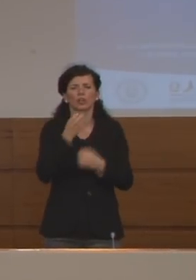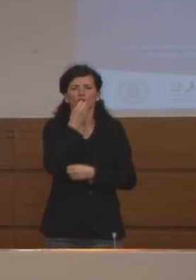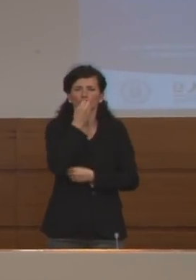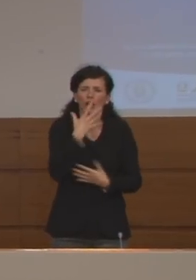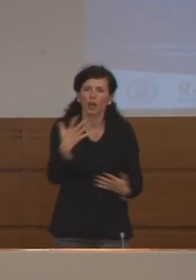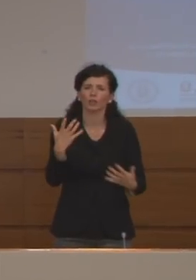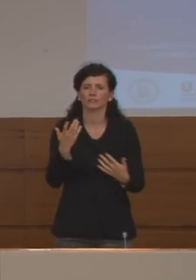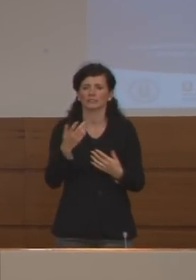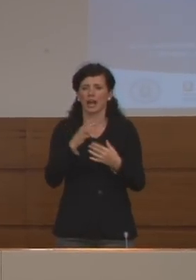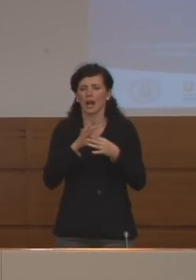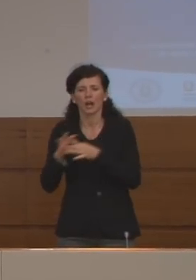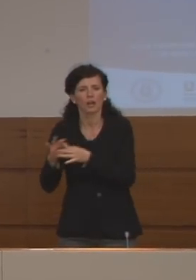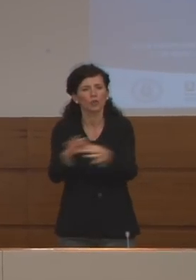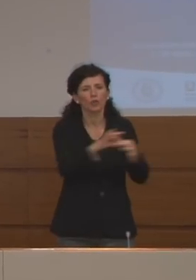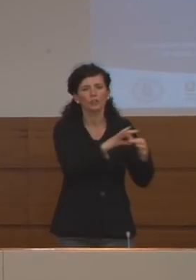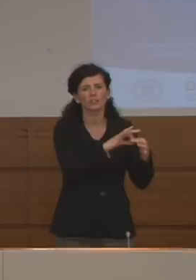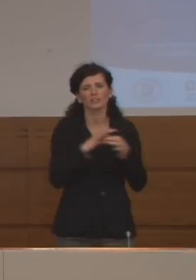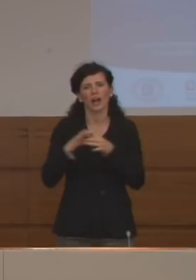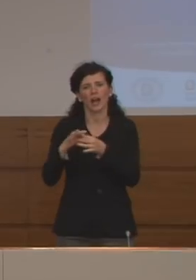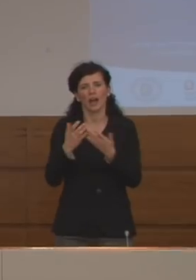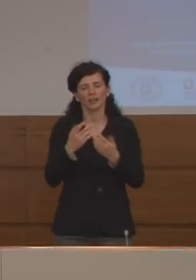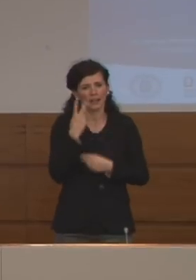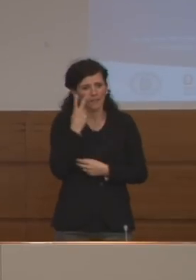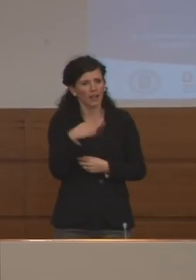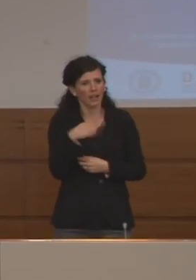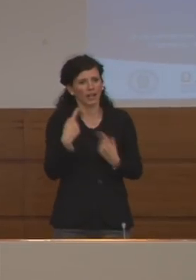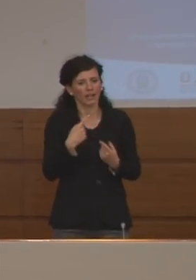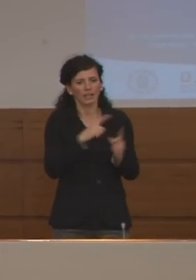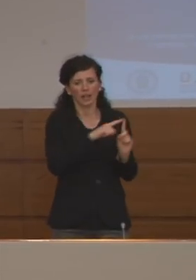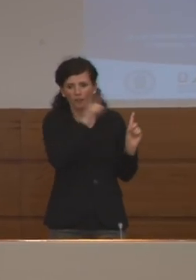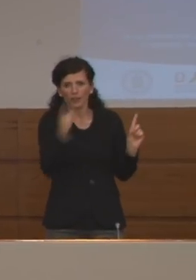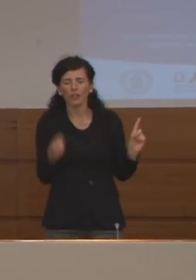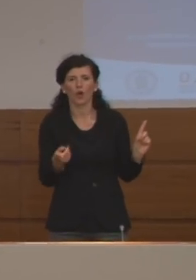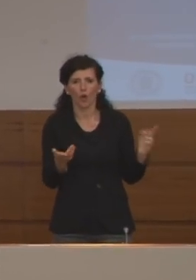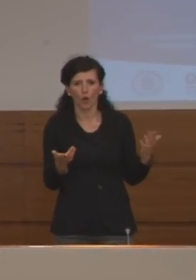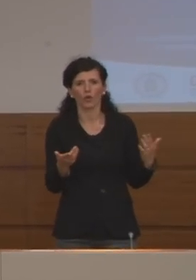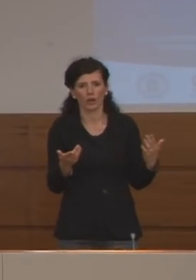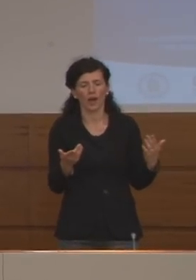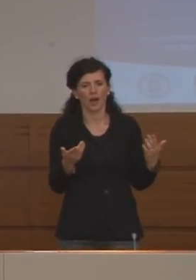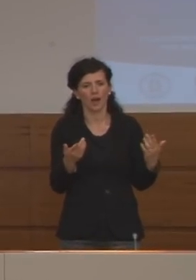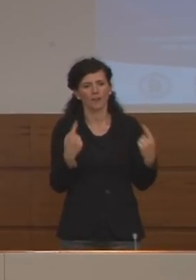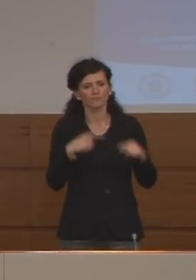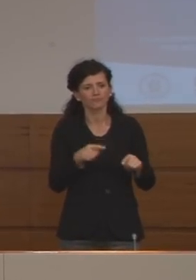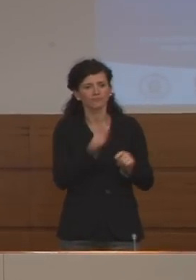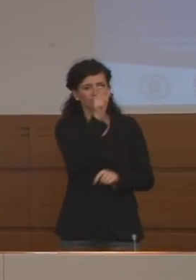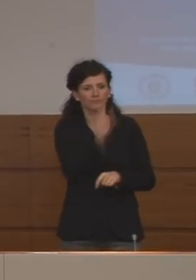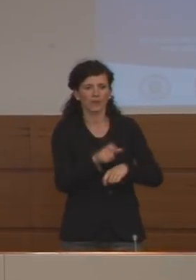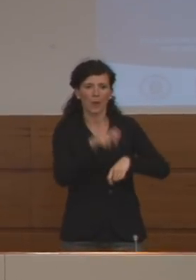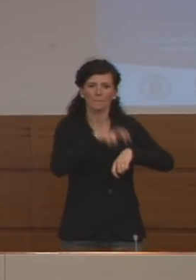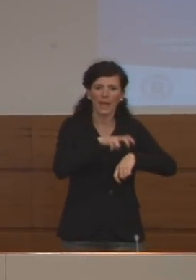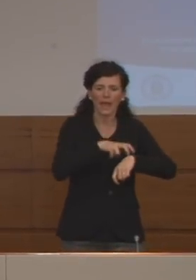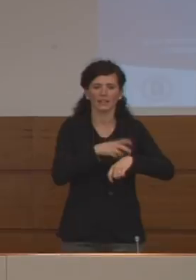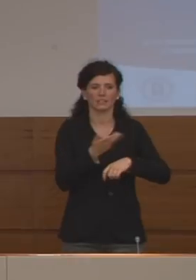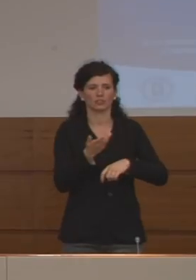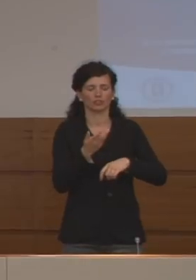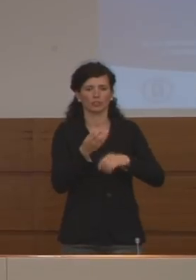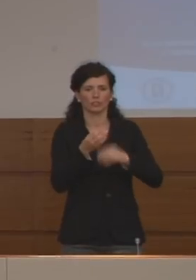ancora una volta oggi si è dimostrata, incontrando i medici che sono partiti e